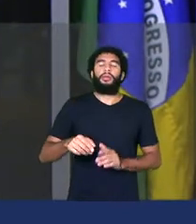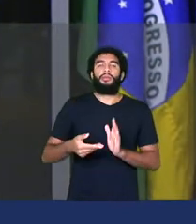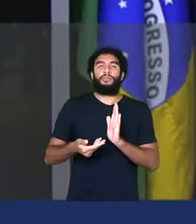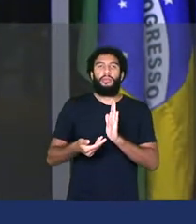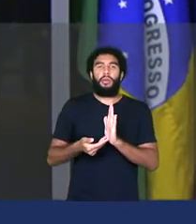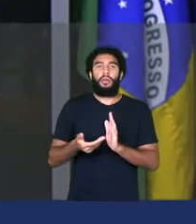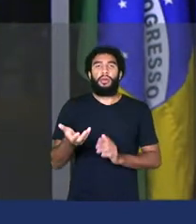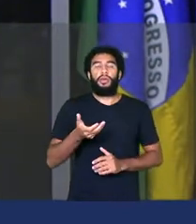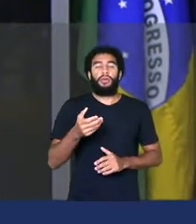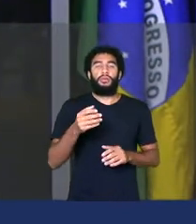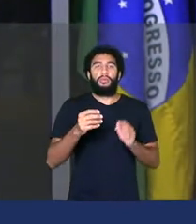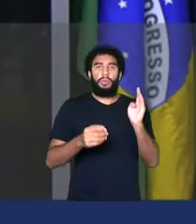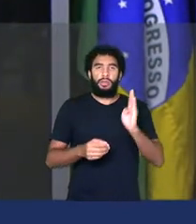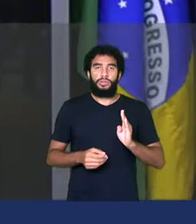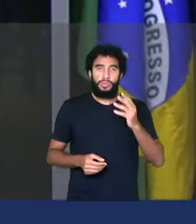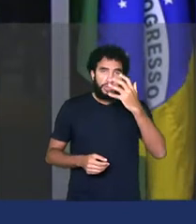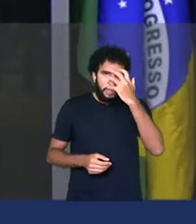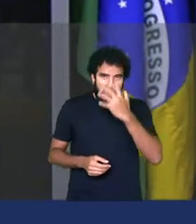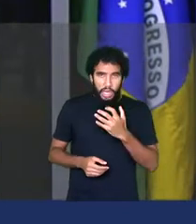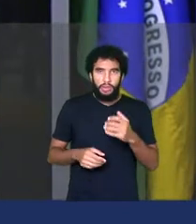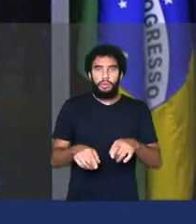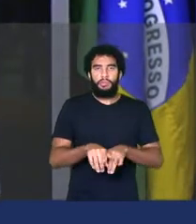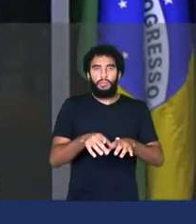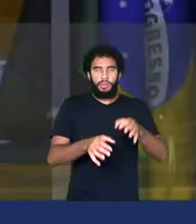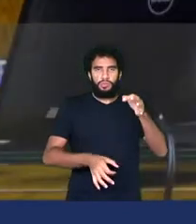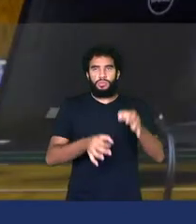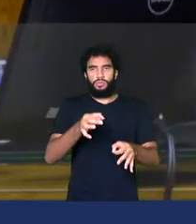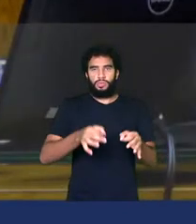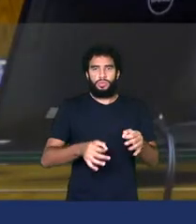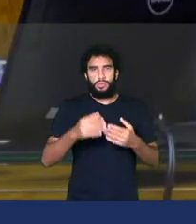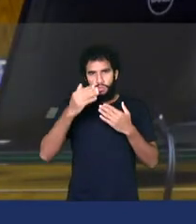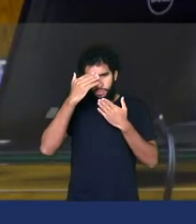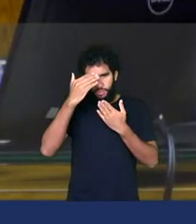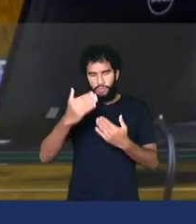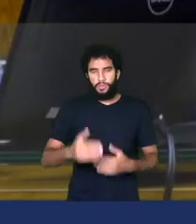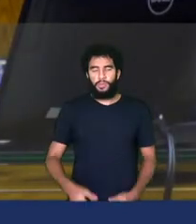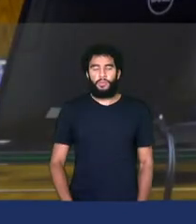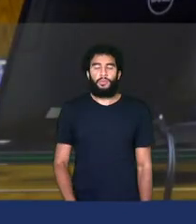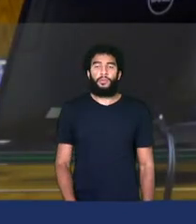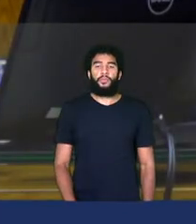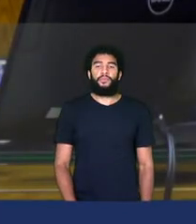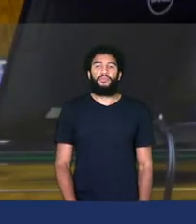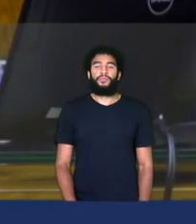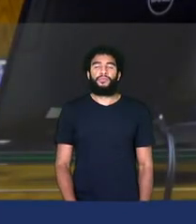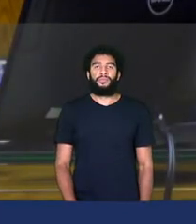POIS QUEREMOS UM BRASIL SÉRIO E JUST. UM FRATERNO ABRAÇO A TODOS. [PRESIDENTE]: OBRIGADO